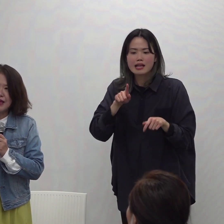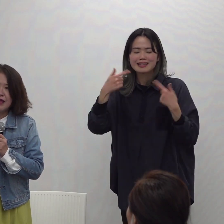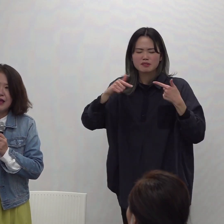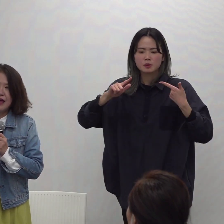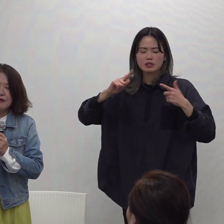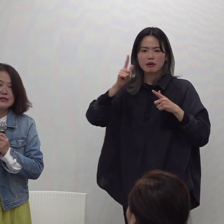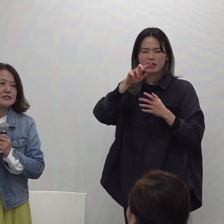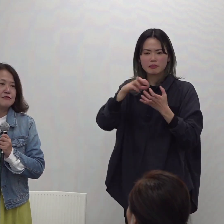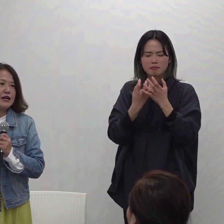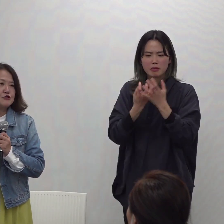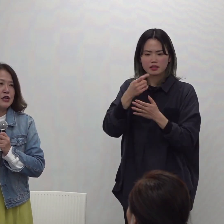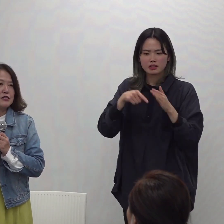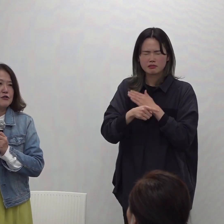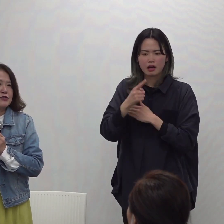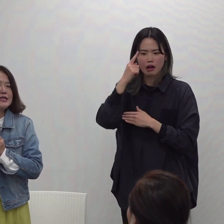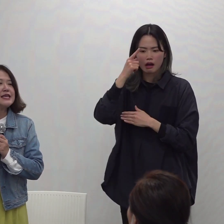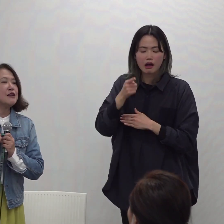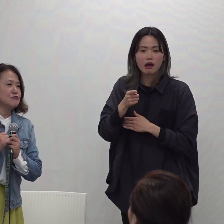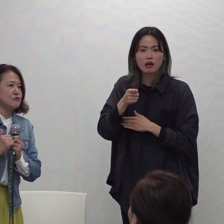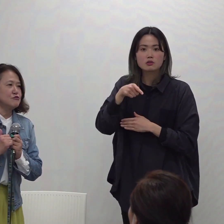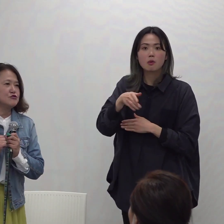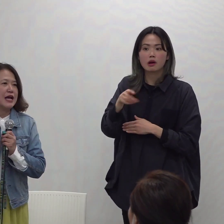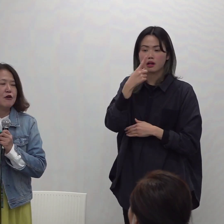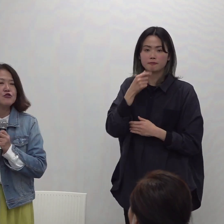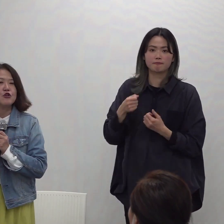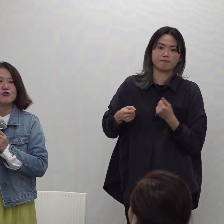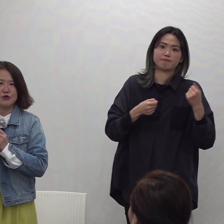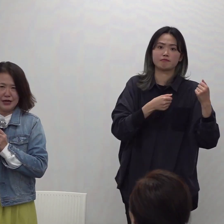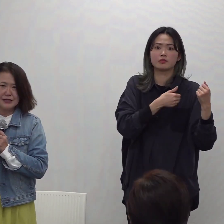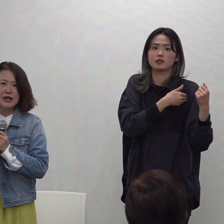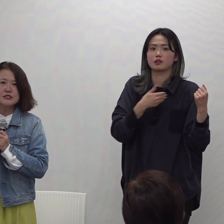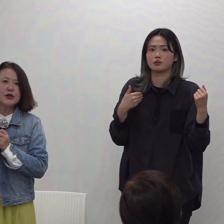私はそれによって逃げる っていう手段をとることができる